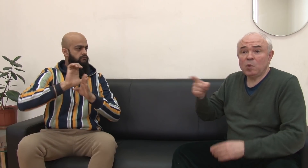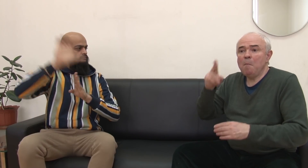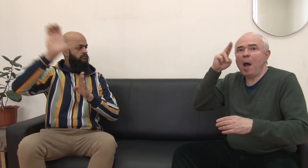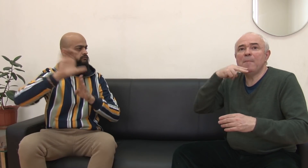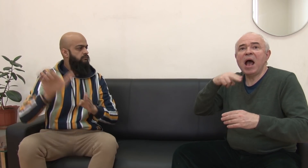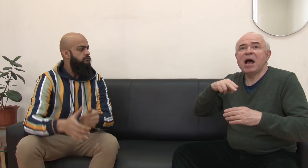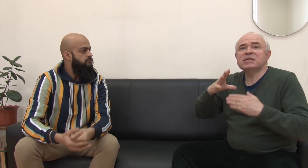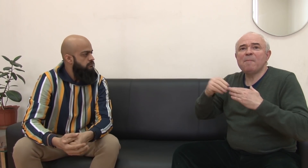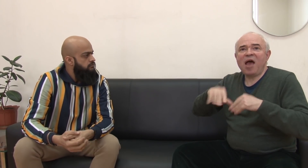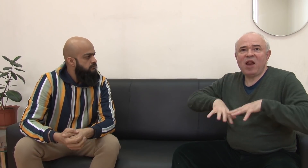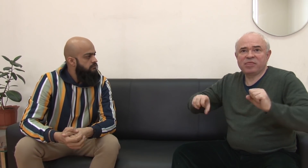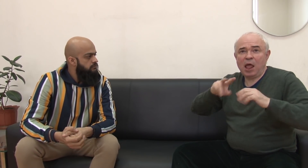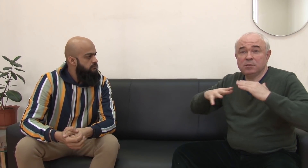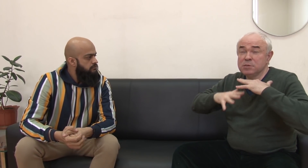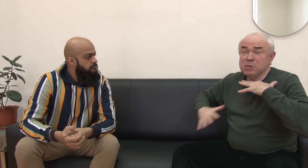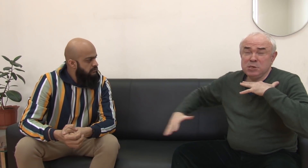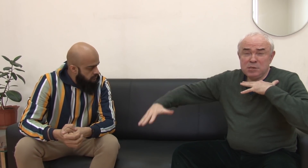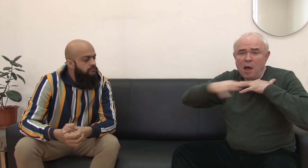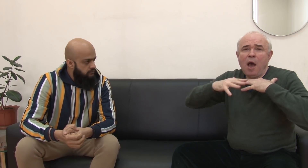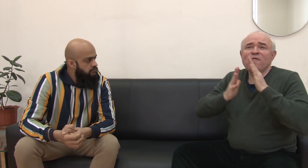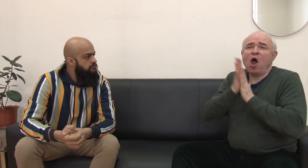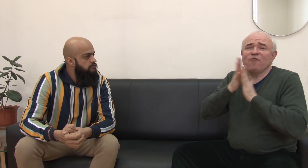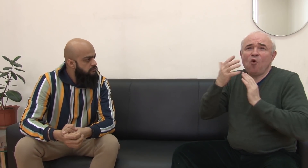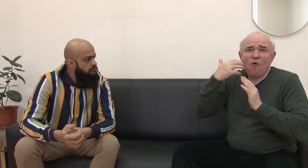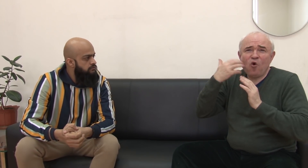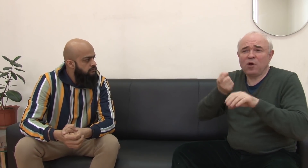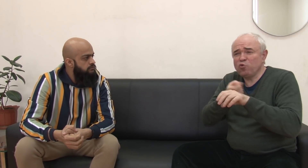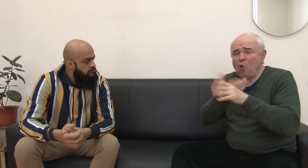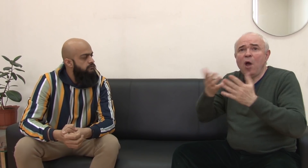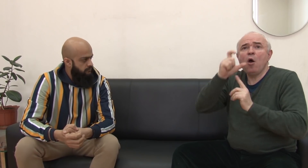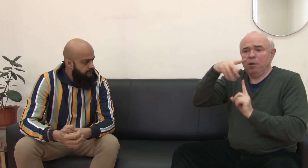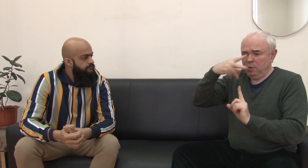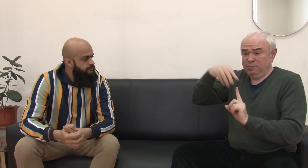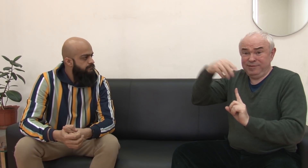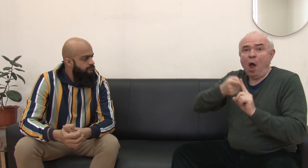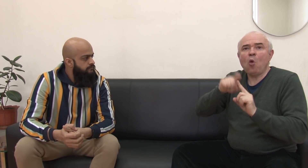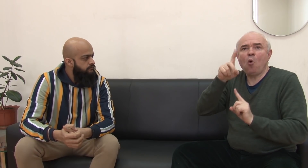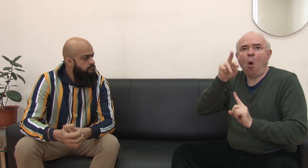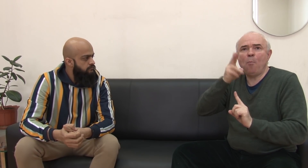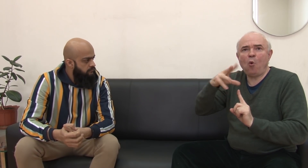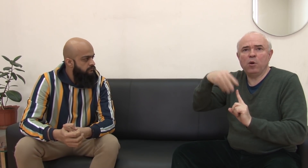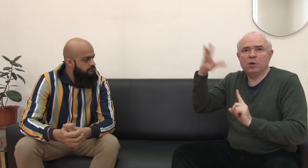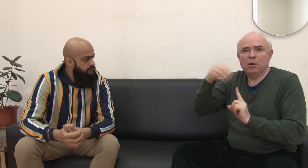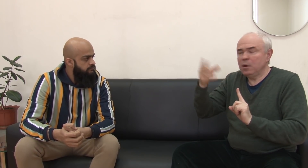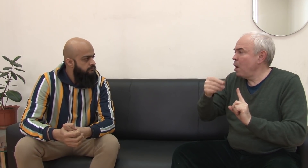Видите, его отец владеет большими площадями, выращивает овощи…вот этот жест означает хлопок.